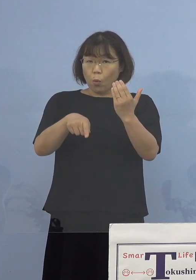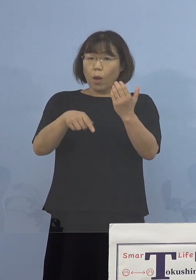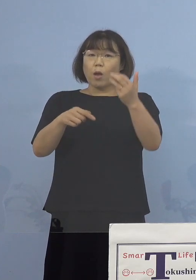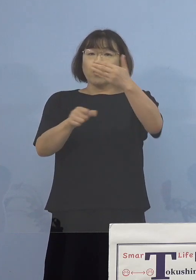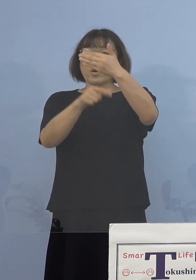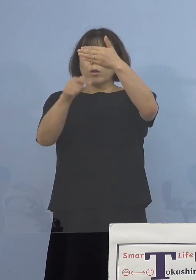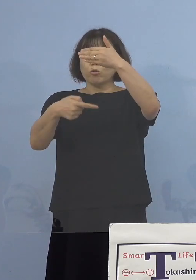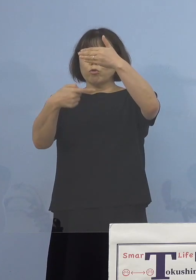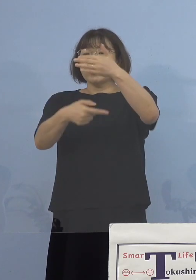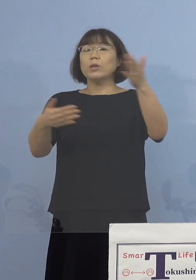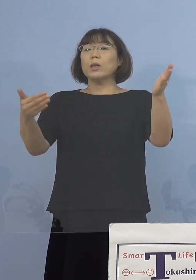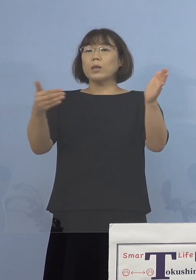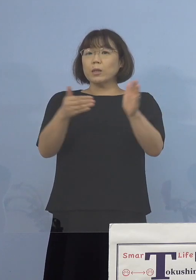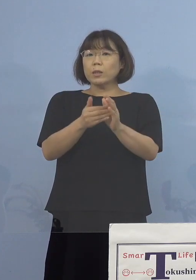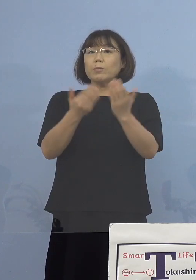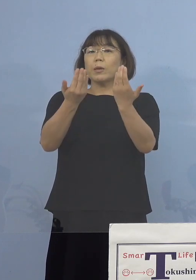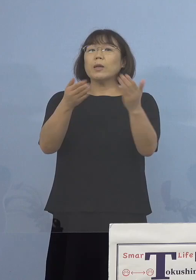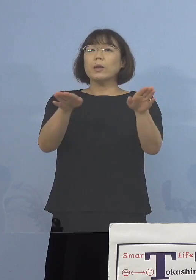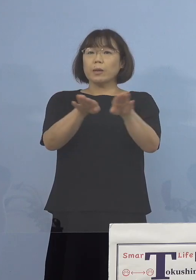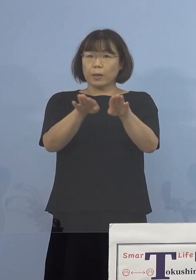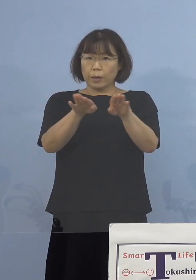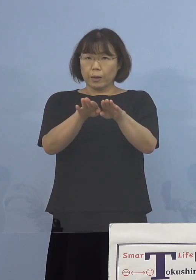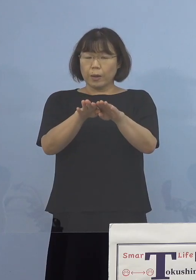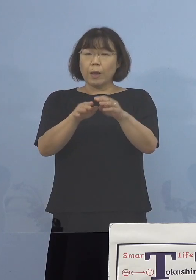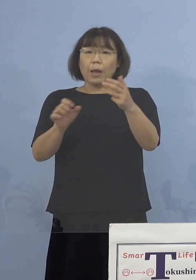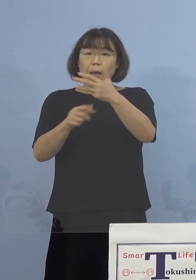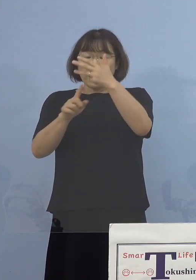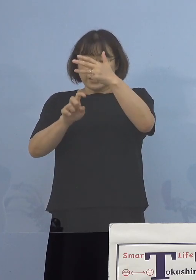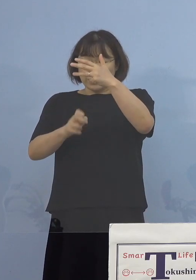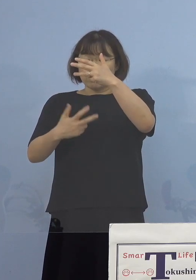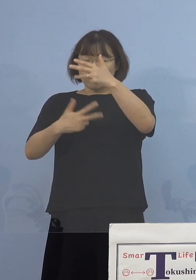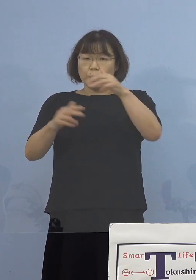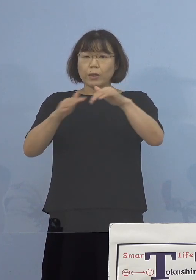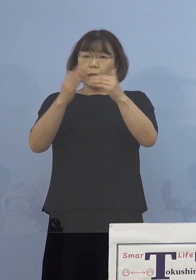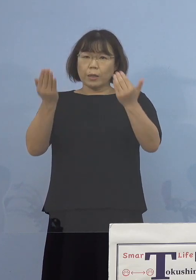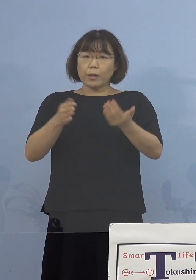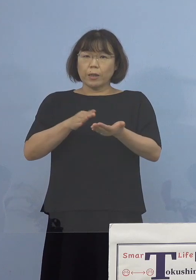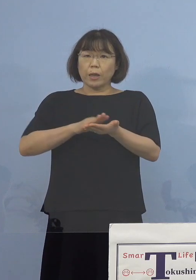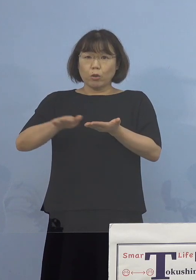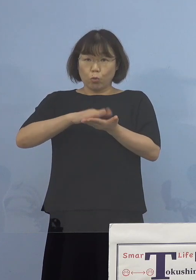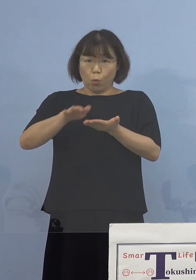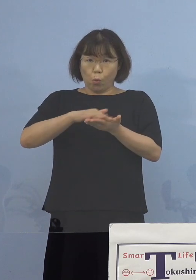学校の消毒については、８月27日に実施する というふうになっております